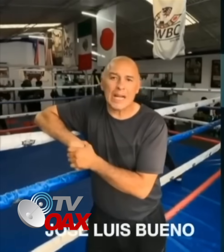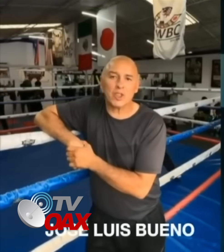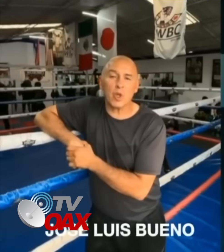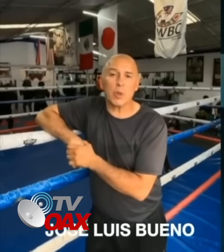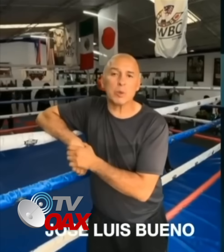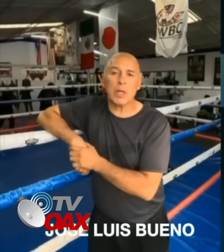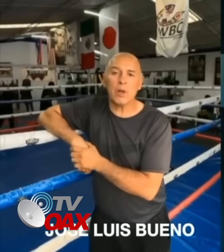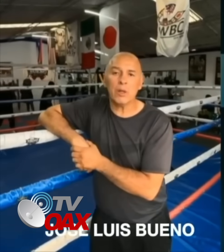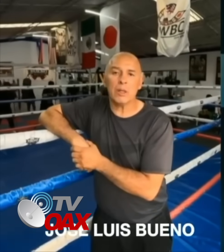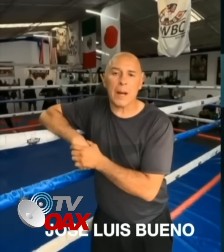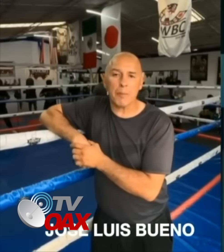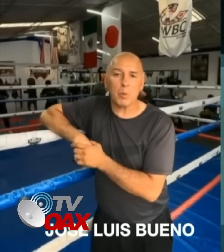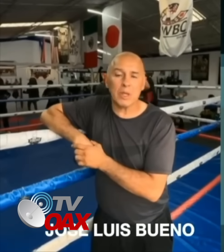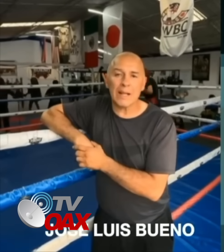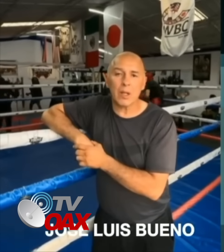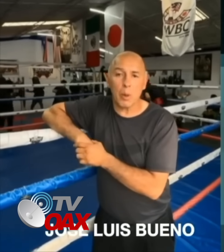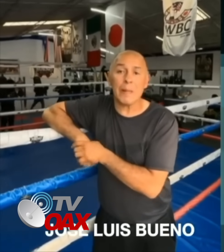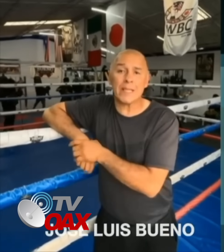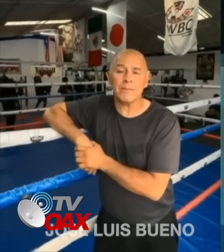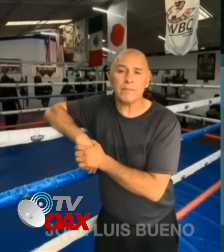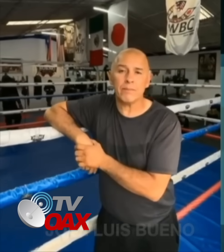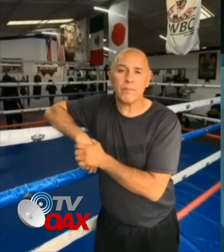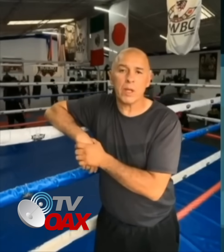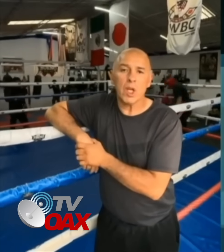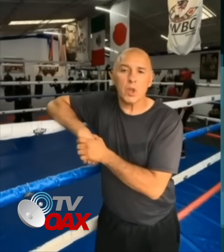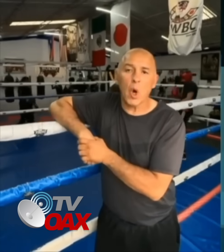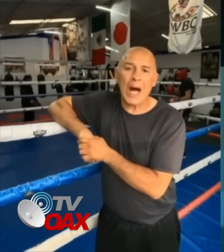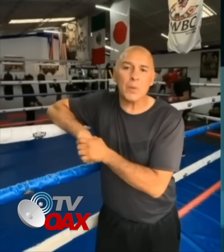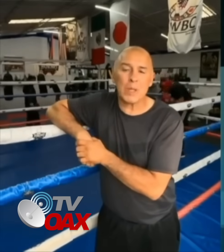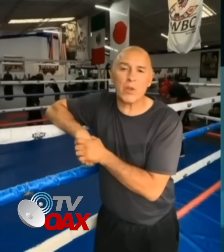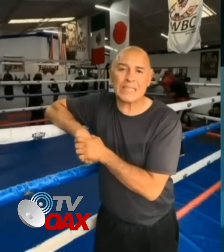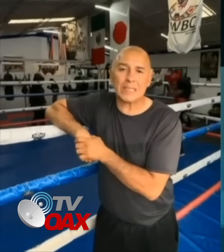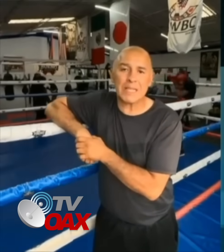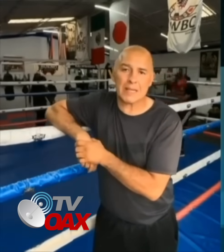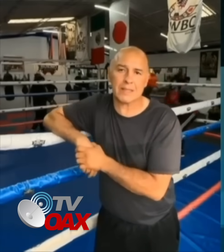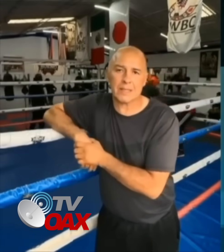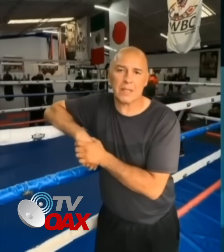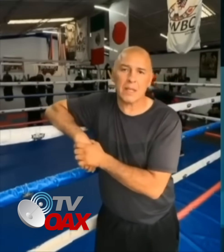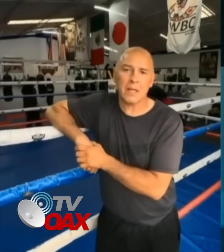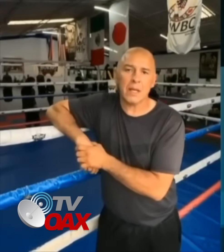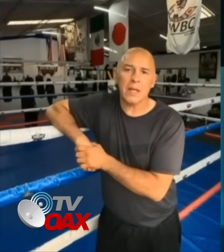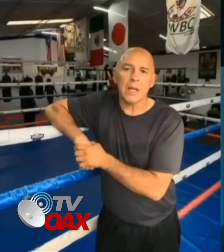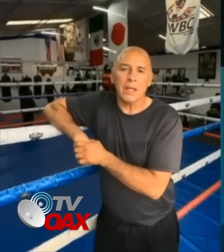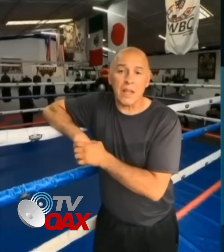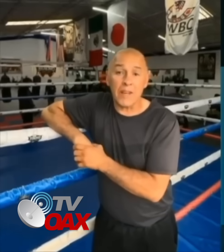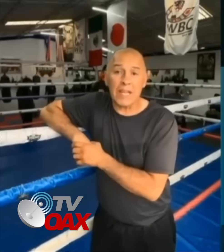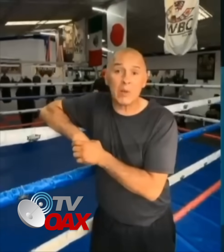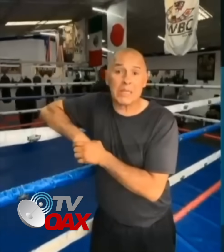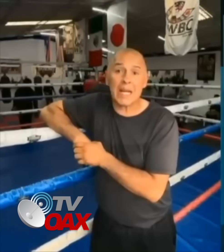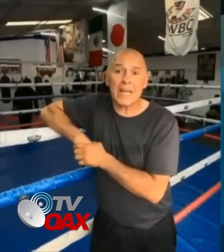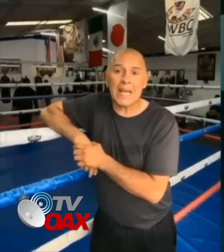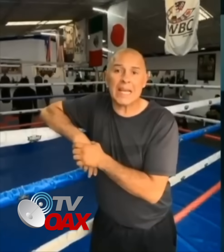hola soy José Luis campeón mundial del WC no al impuesto de las remesas depender a nuestra gente